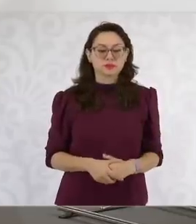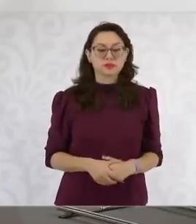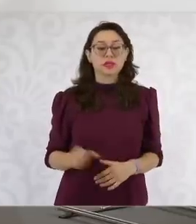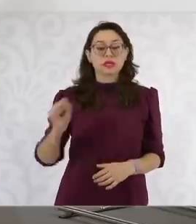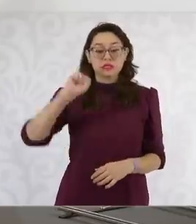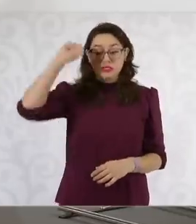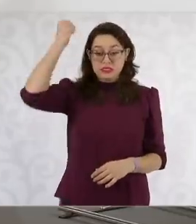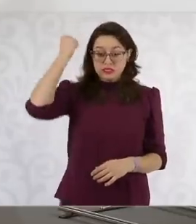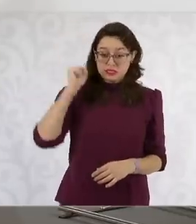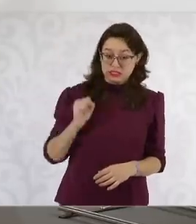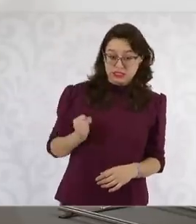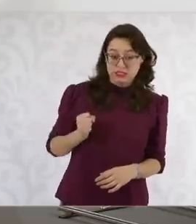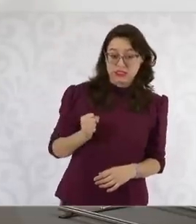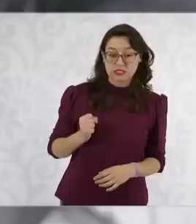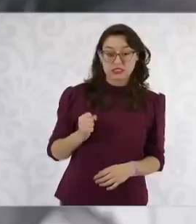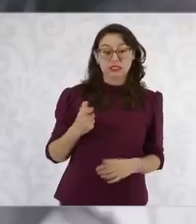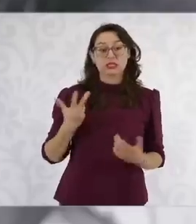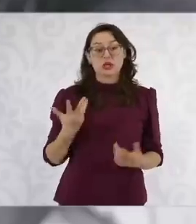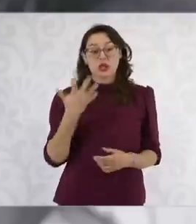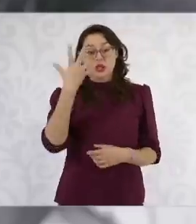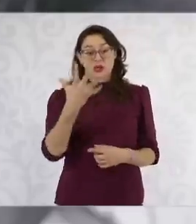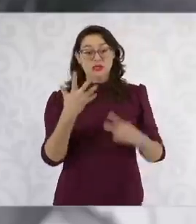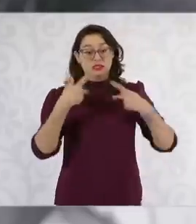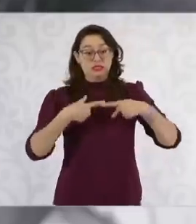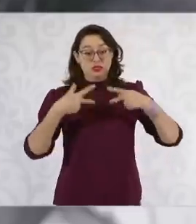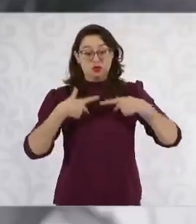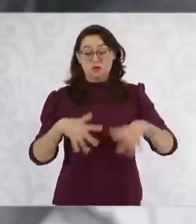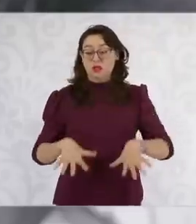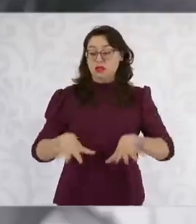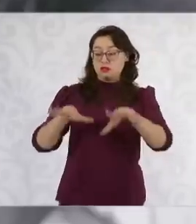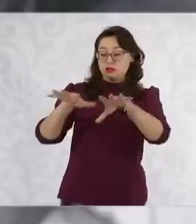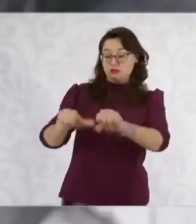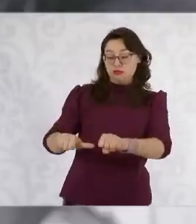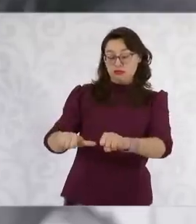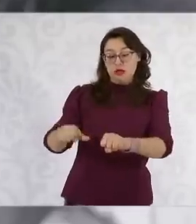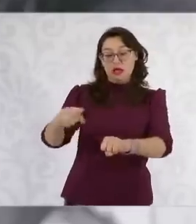orden de cateo Donde fueron detenidas cinco personas que formaban parte de un grupo delictivo